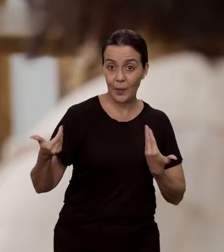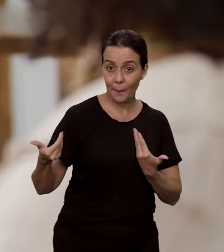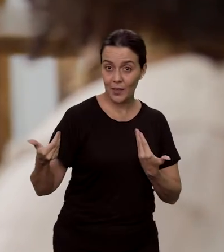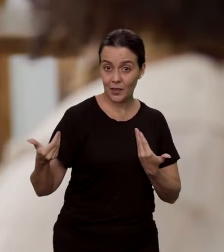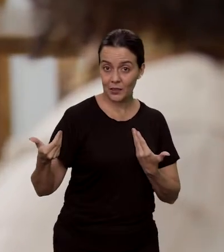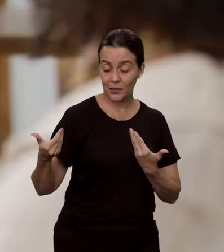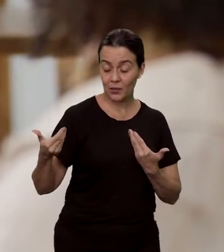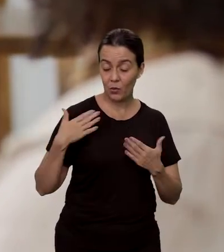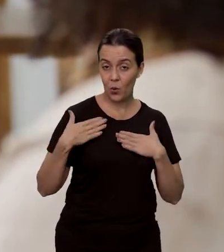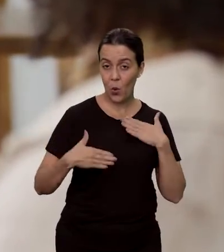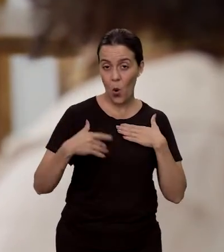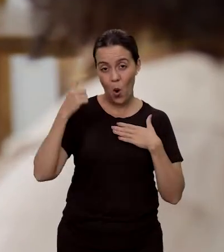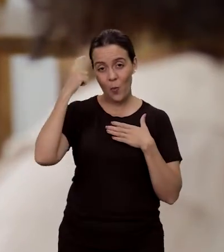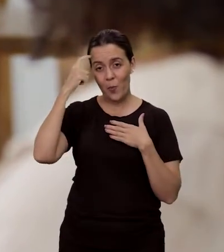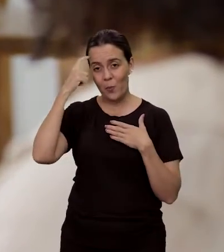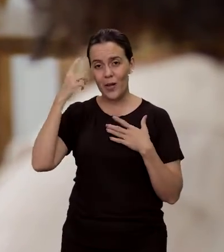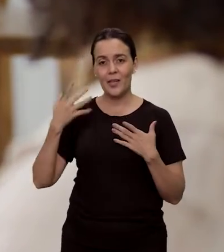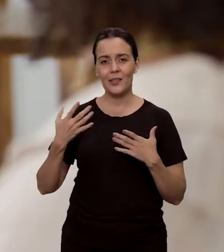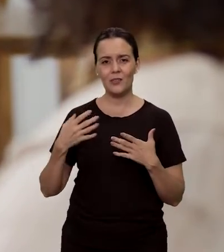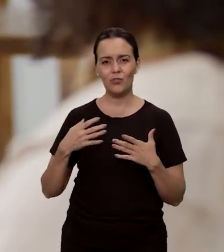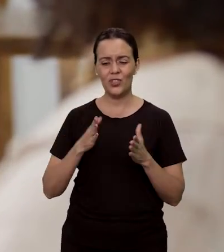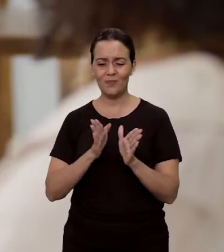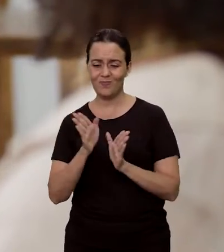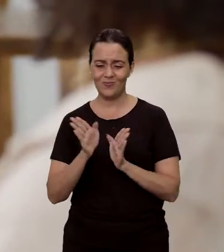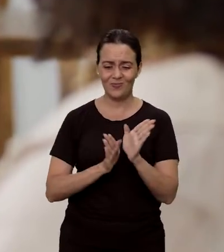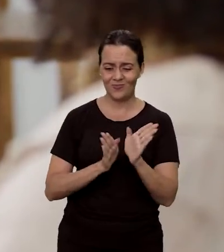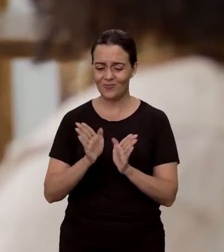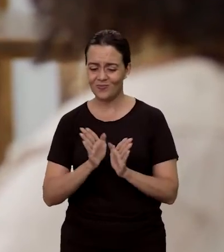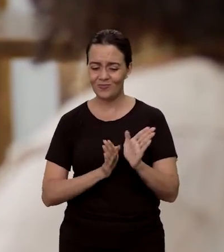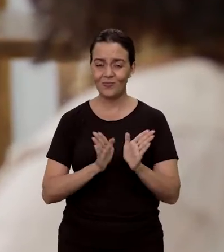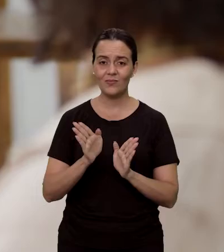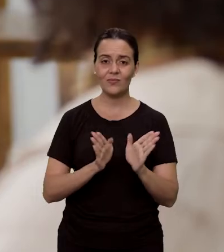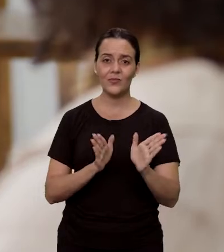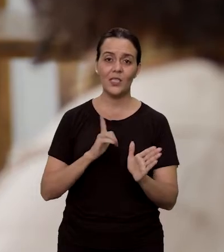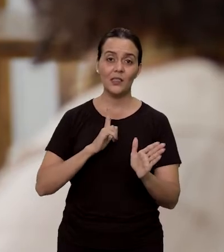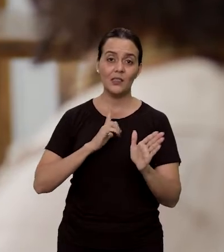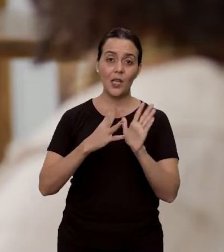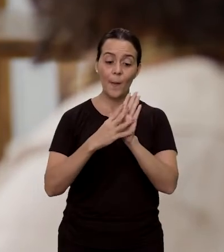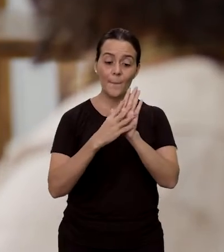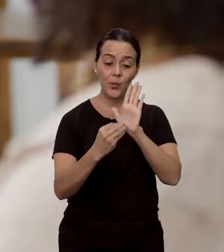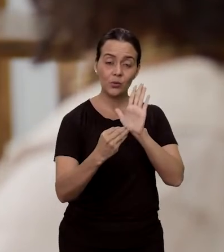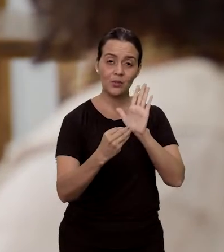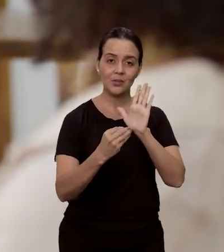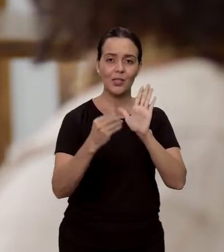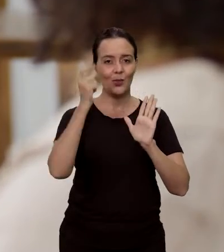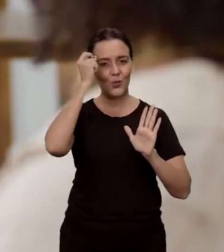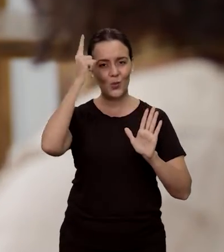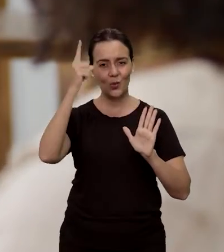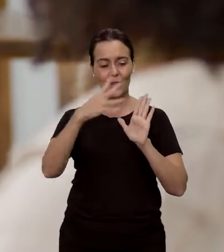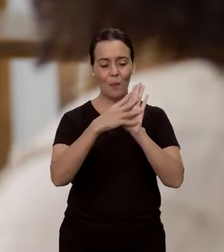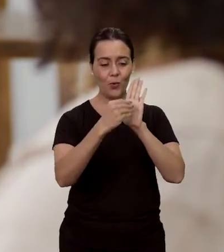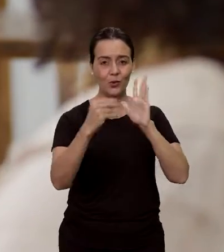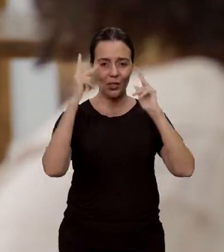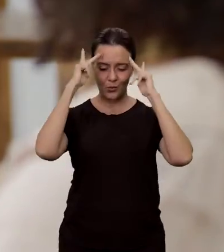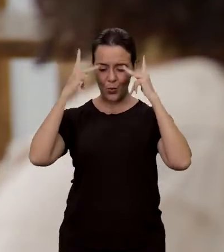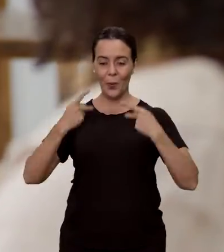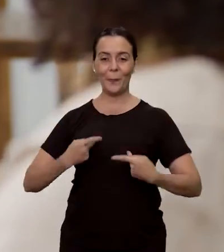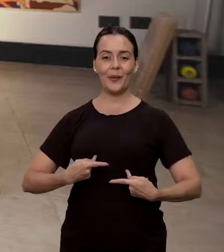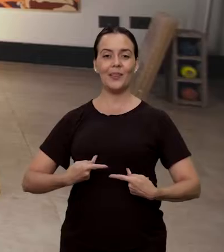e há essa dicotomização, também cria-se ali um modelo de cultura, cria-se um modelo de humanidade